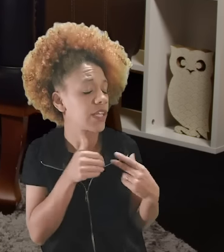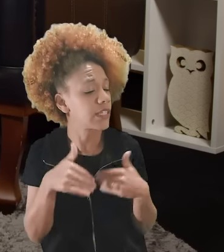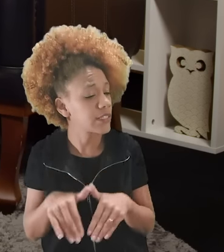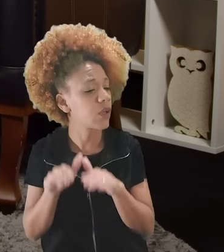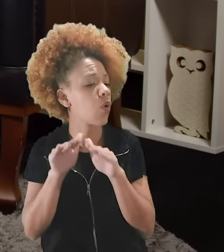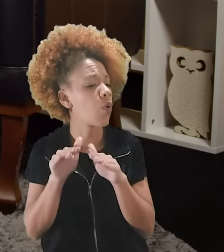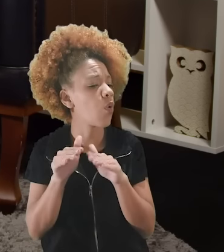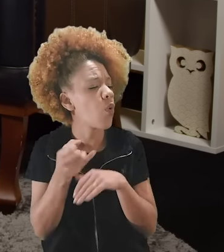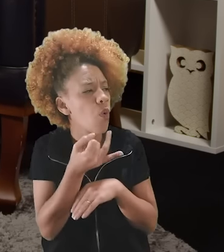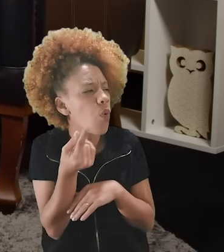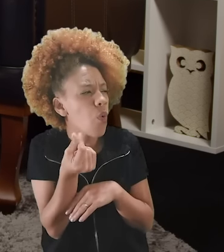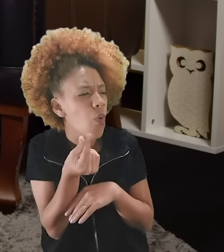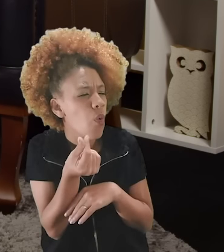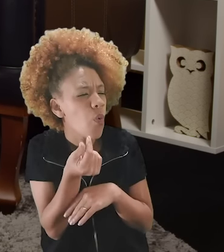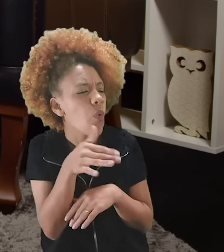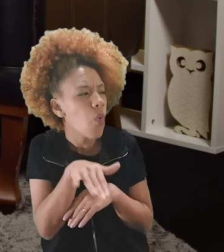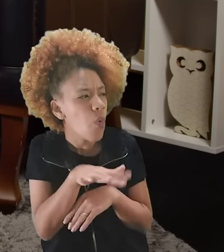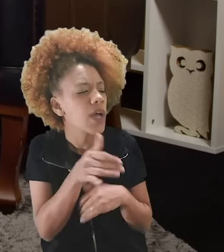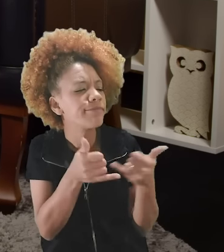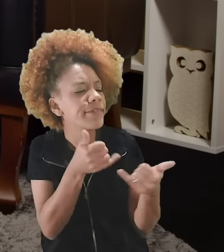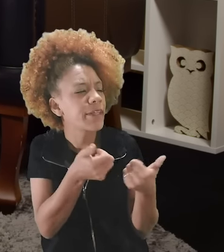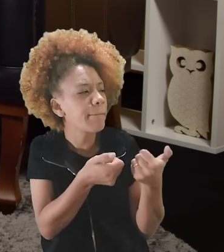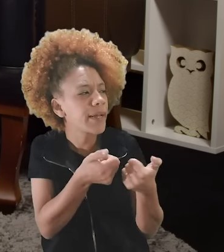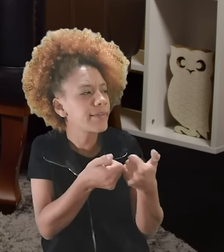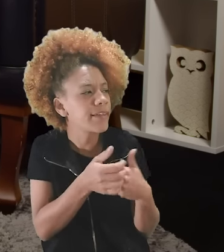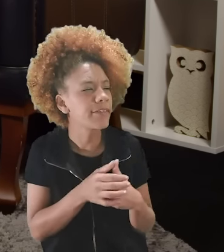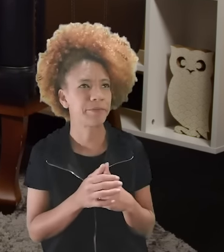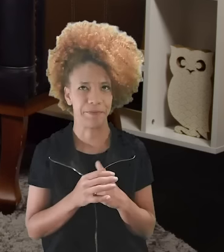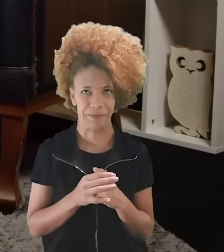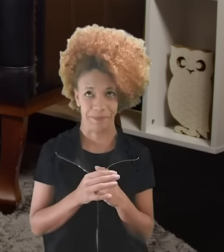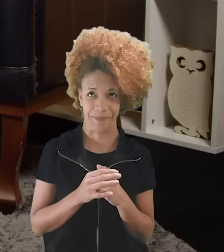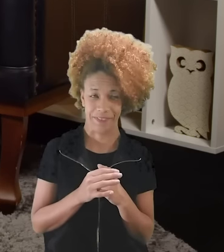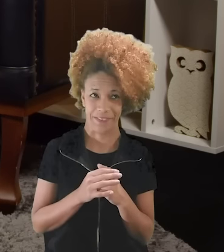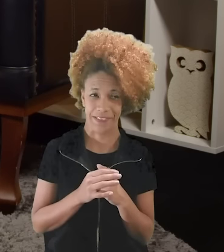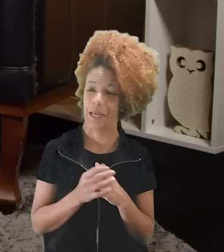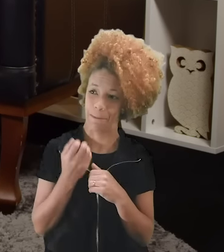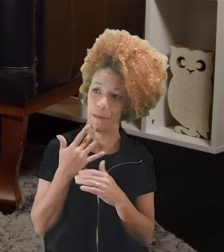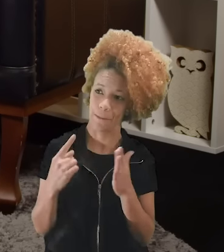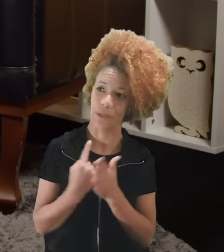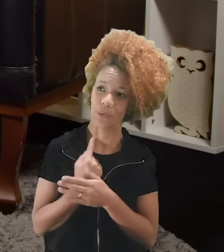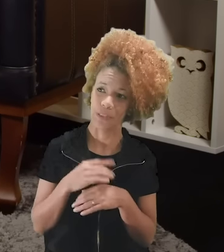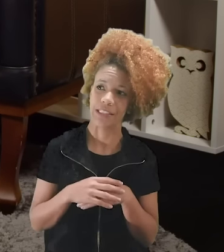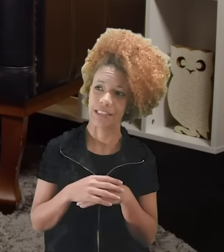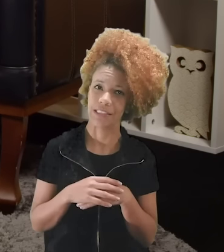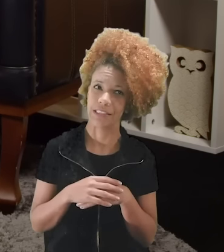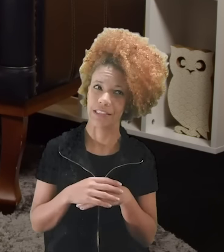crescendo quanto que a molecadinha tá tirando aí nessa brincadeira pergun Caraca Boa pergunta um